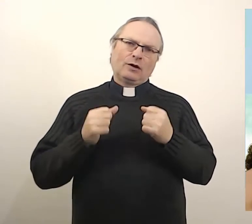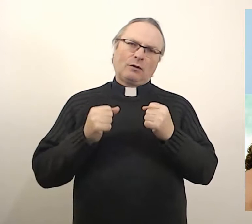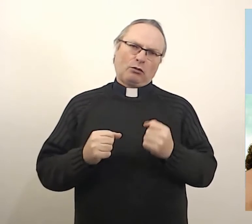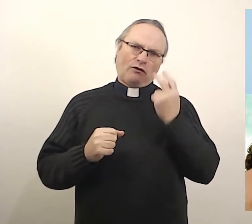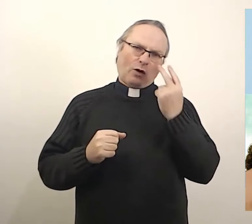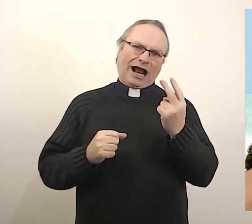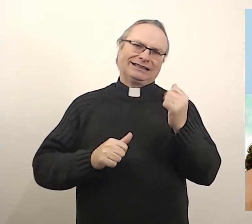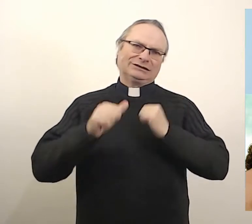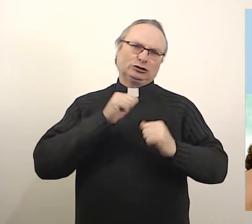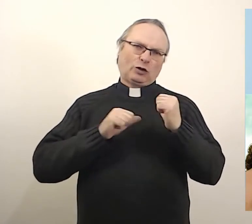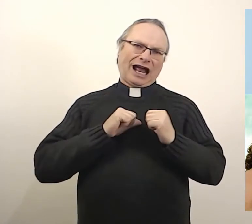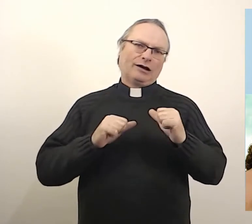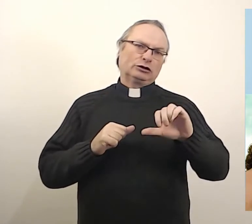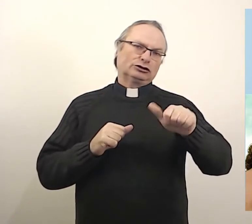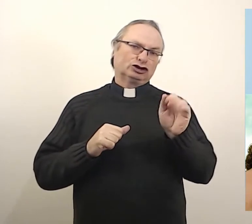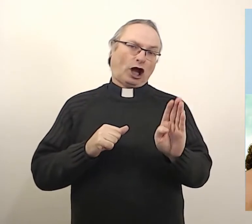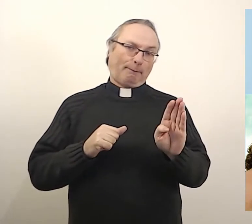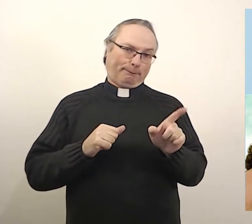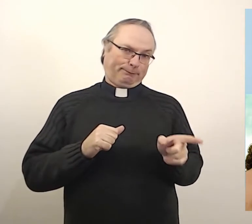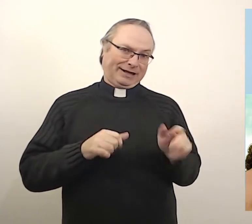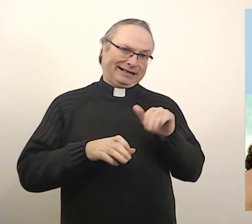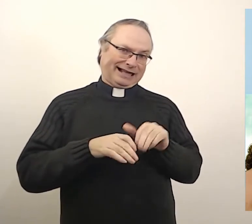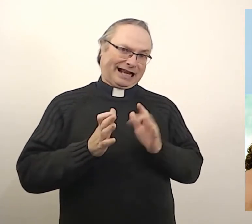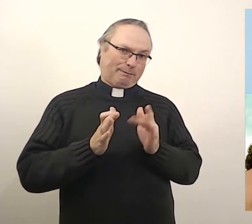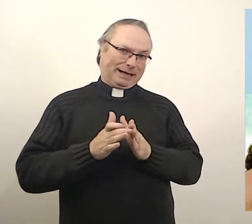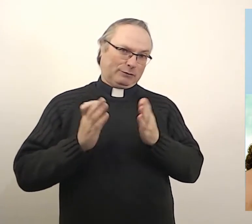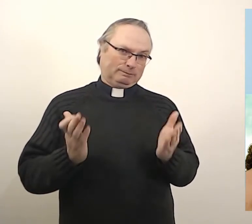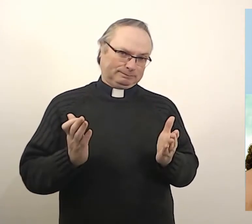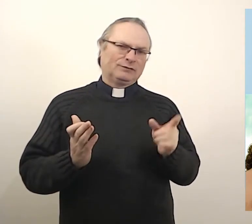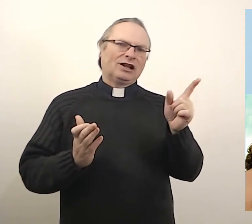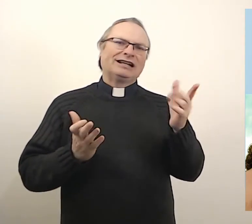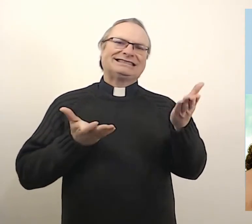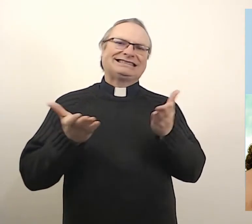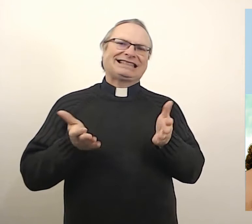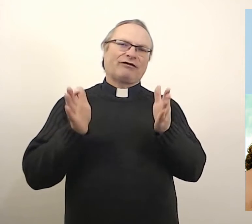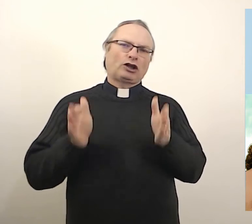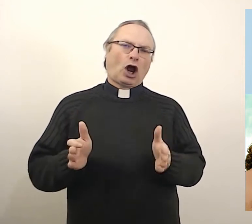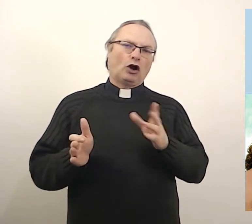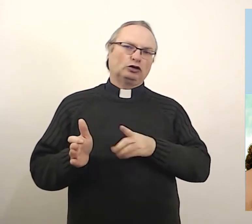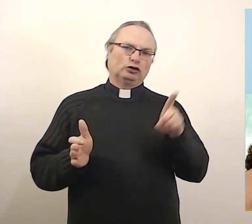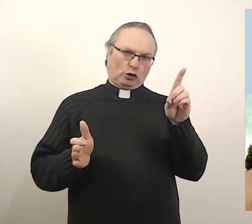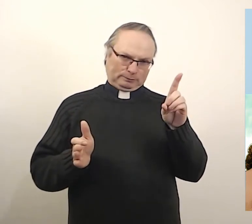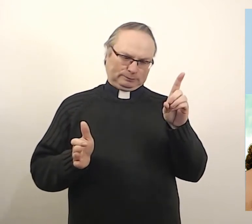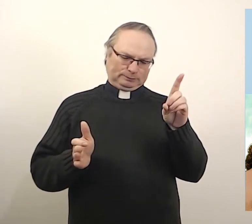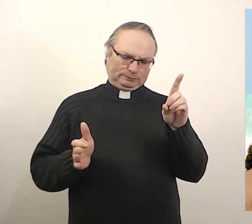On peut voir l'histoire de Job dans la Bible. Le serviteur de Dieu.